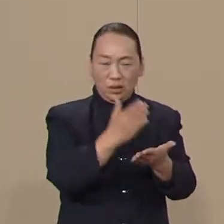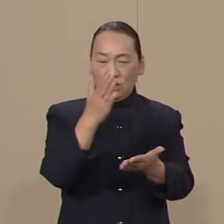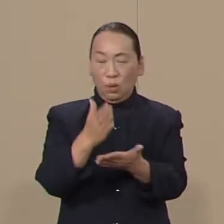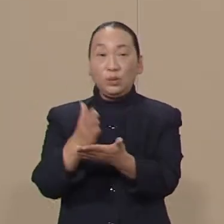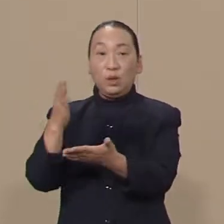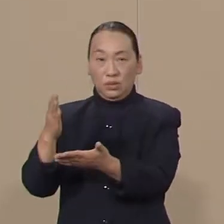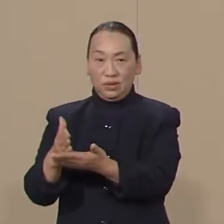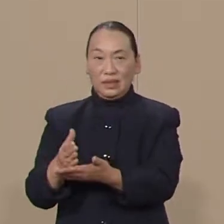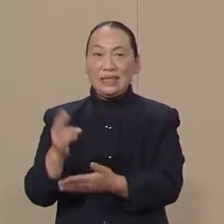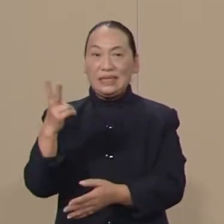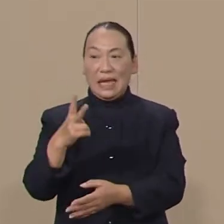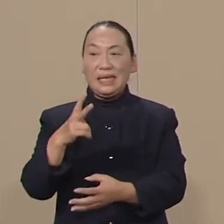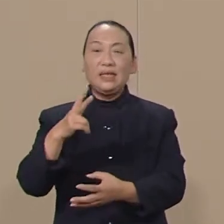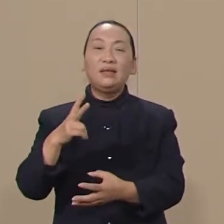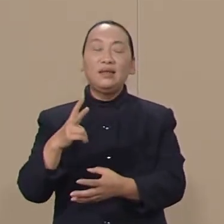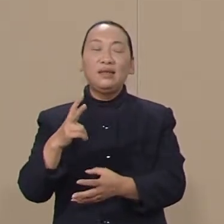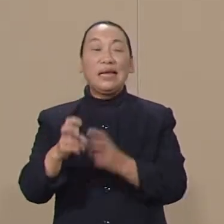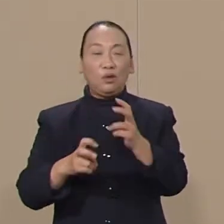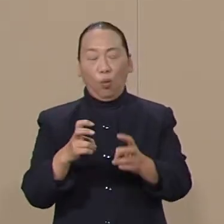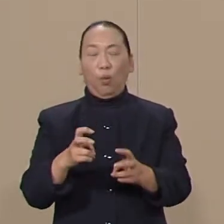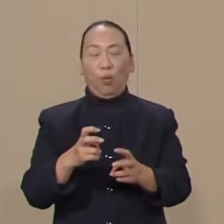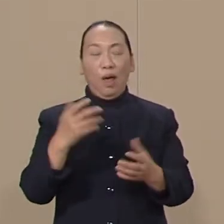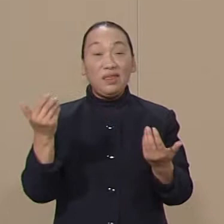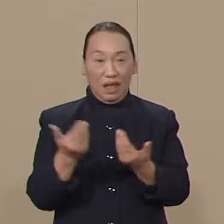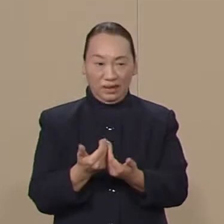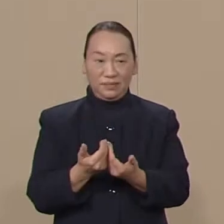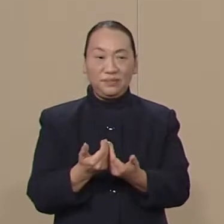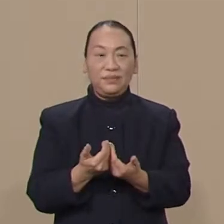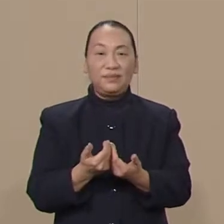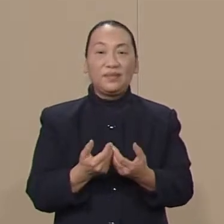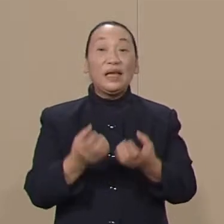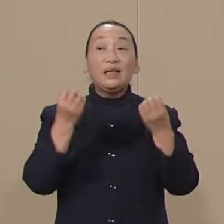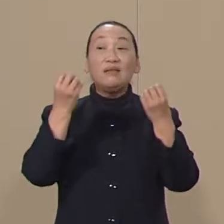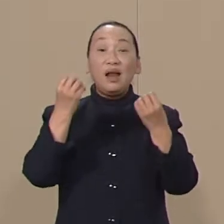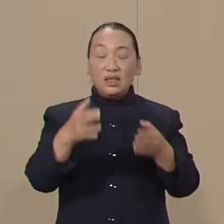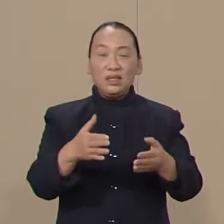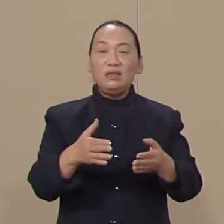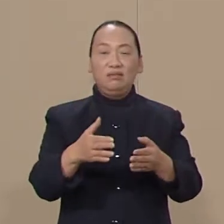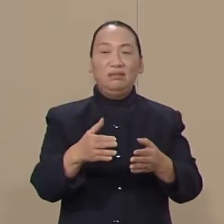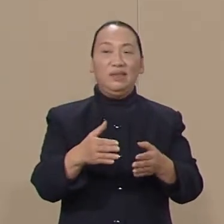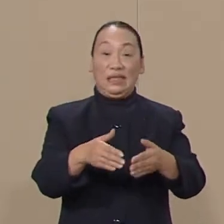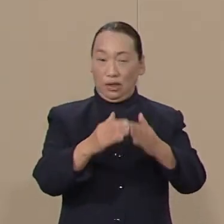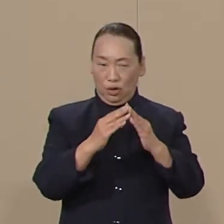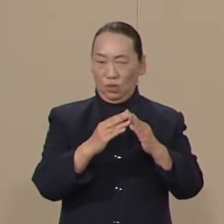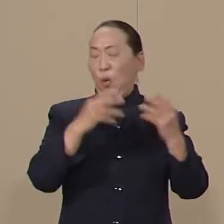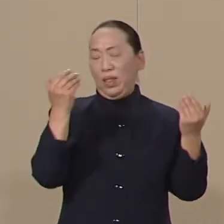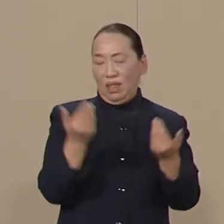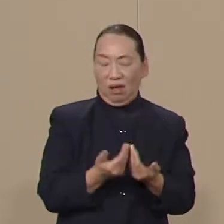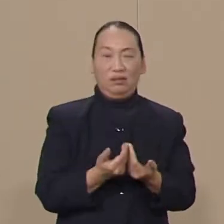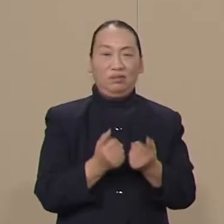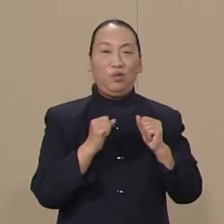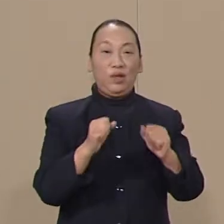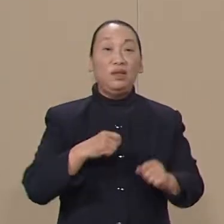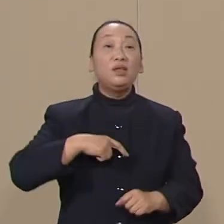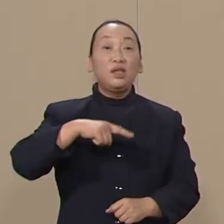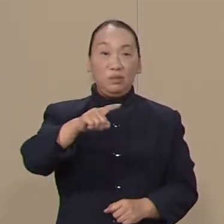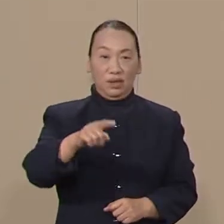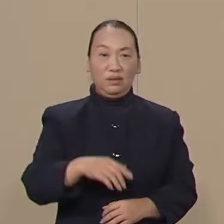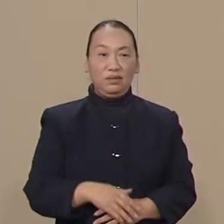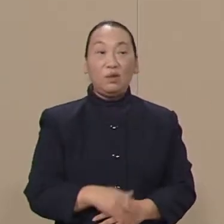青森県大間も含めた新設の原発 これにも断固反対をしていきます そして もう１つ